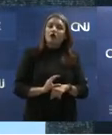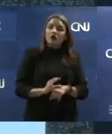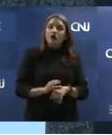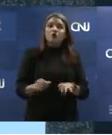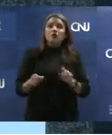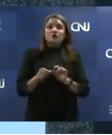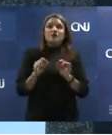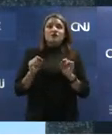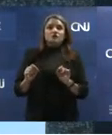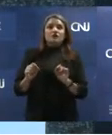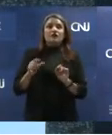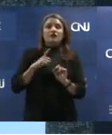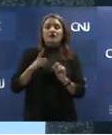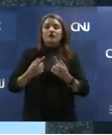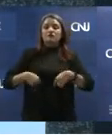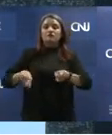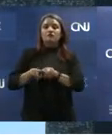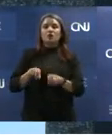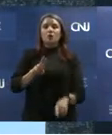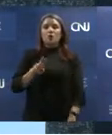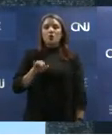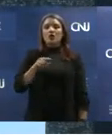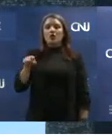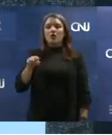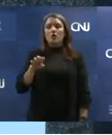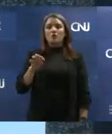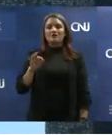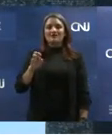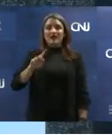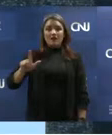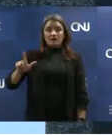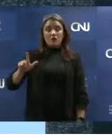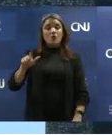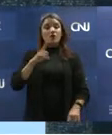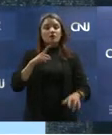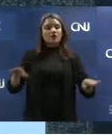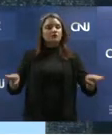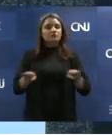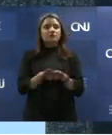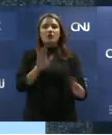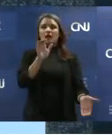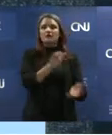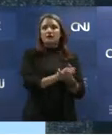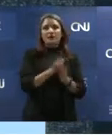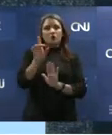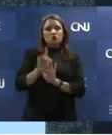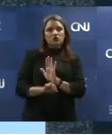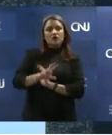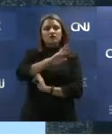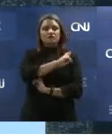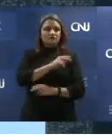estáveis ao status de casamento. Então, nessa data, nós temos a honra de divulgar, pela primeira vez,